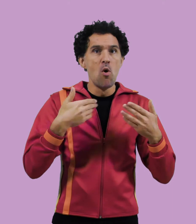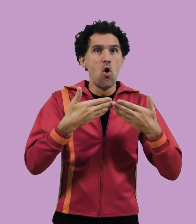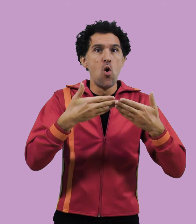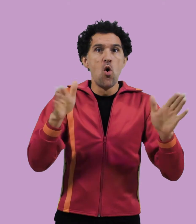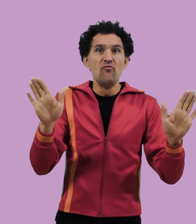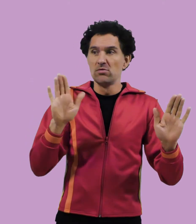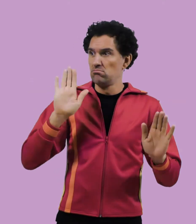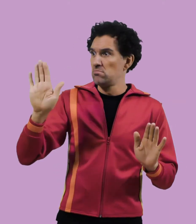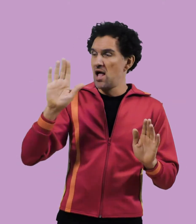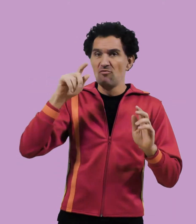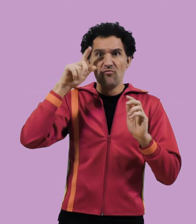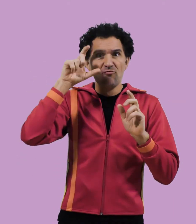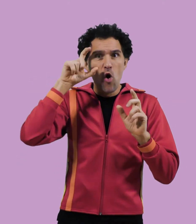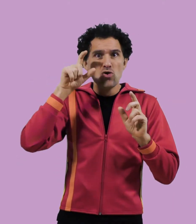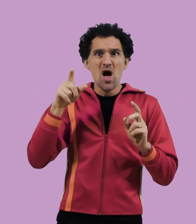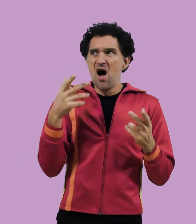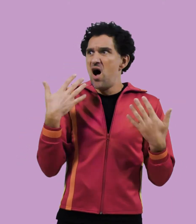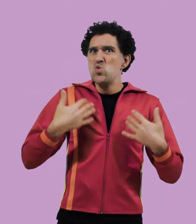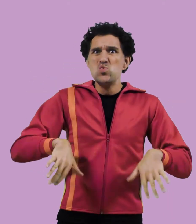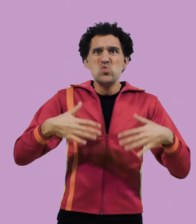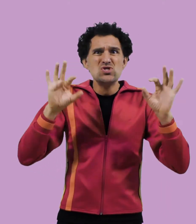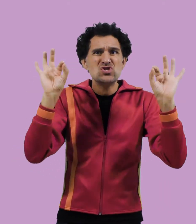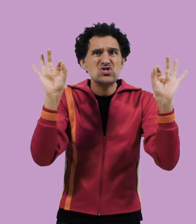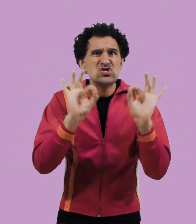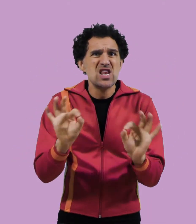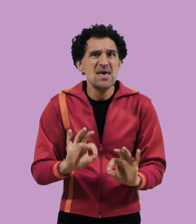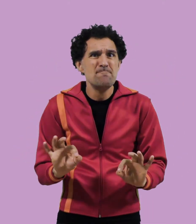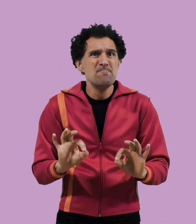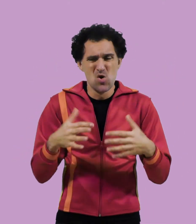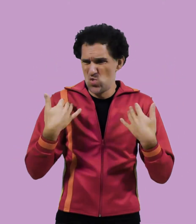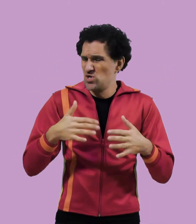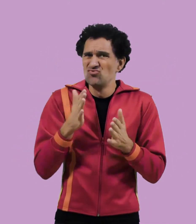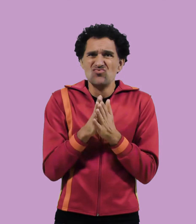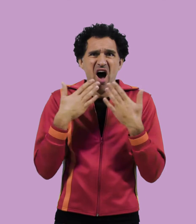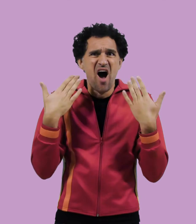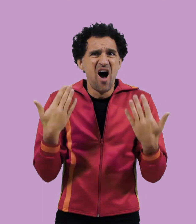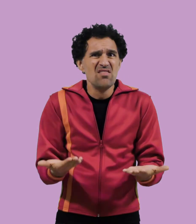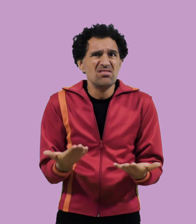Die Privatfotos sind dann aber schon öffentlich und das ist sehr schlimm.